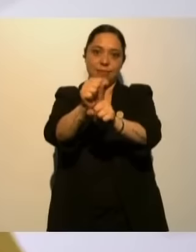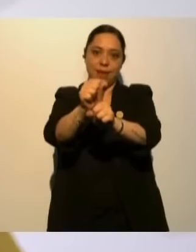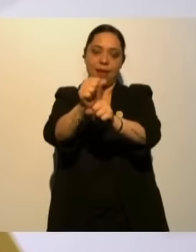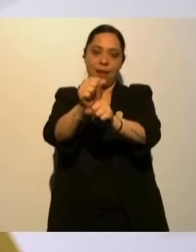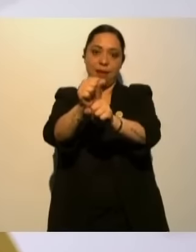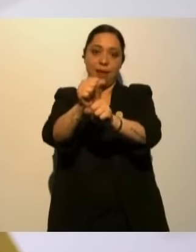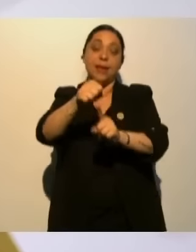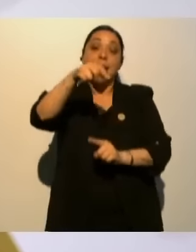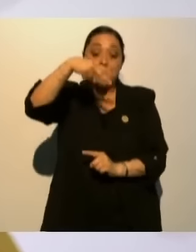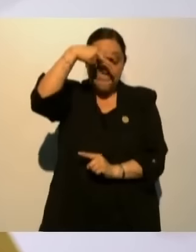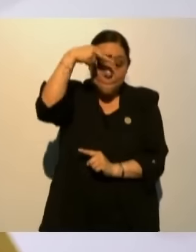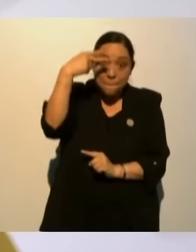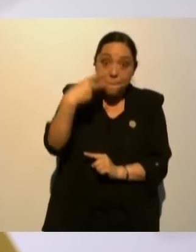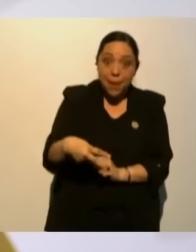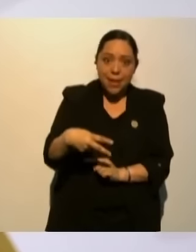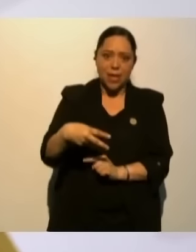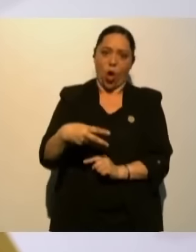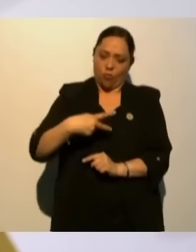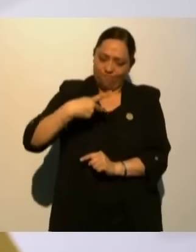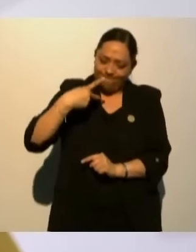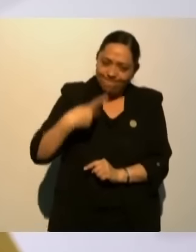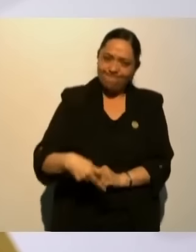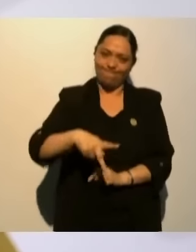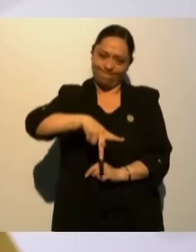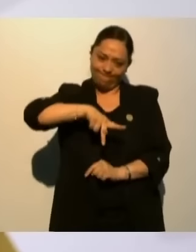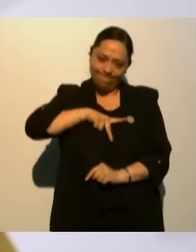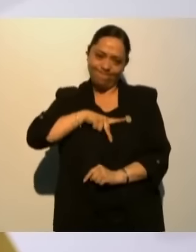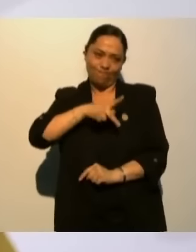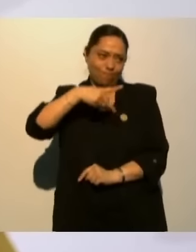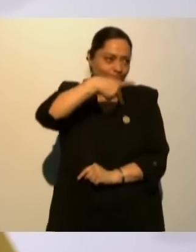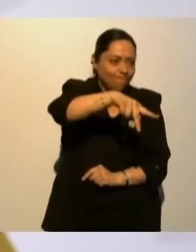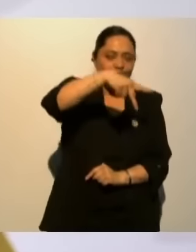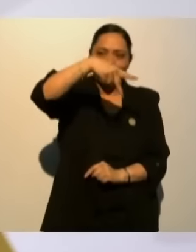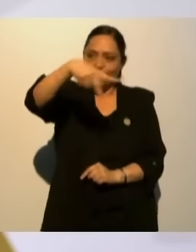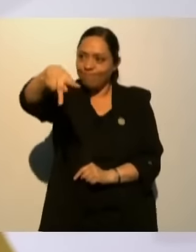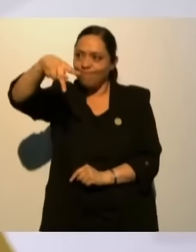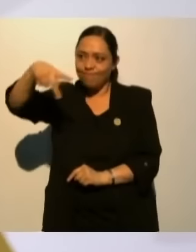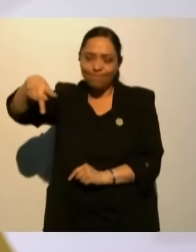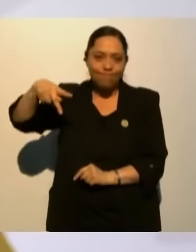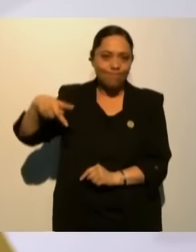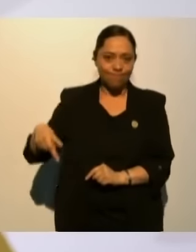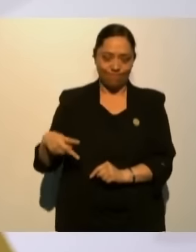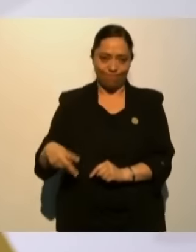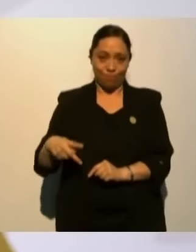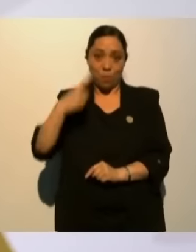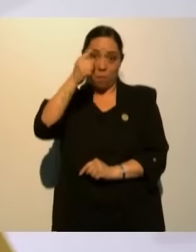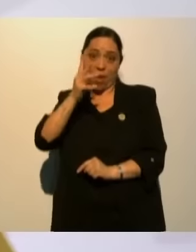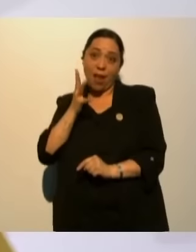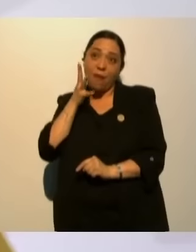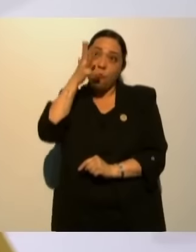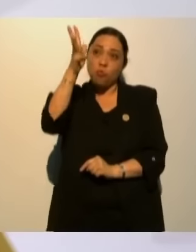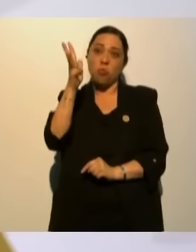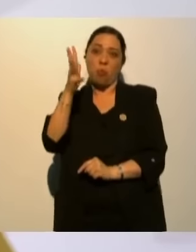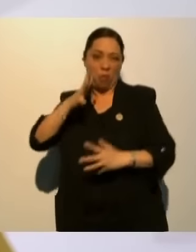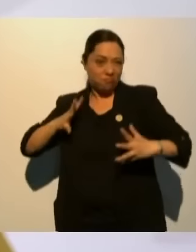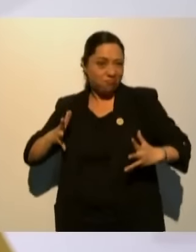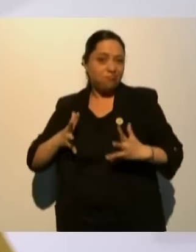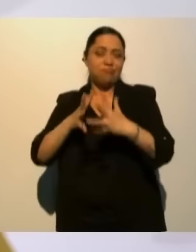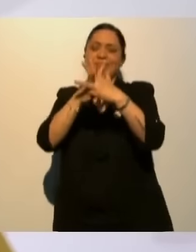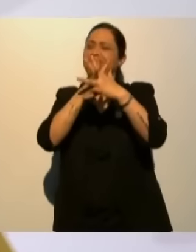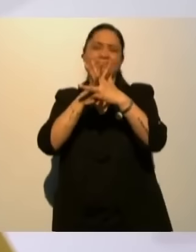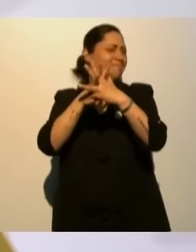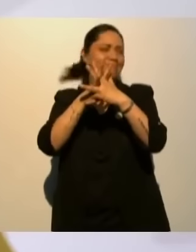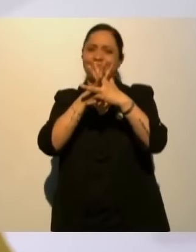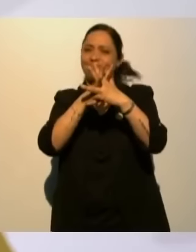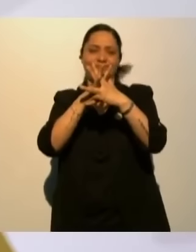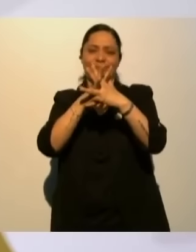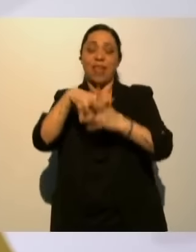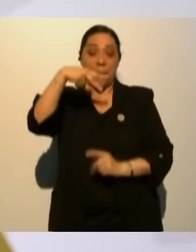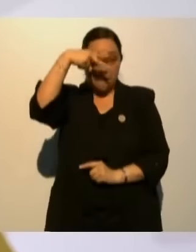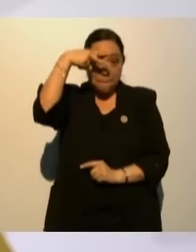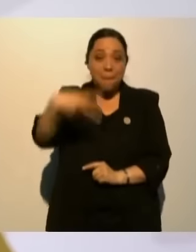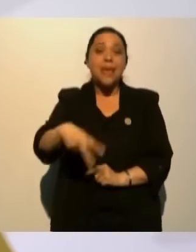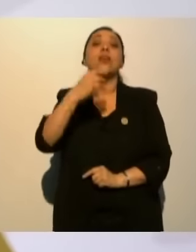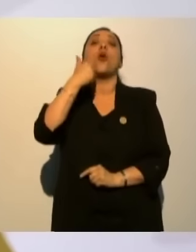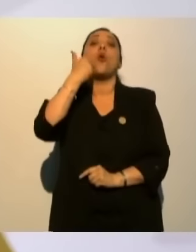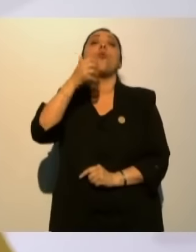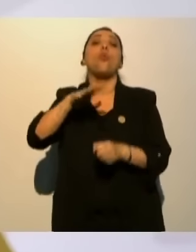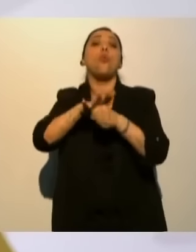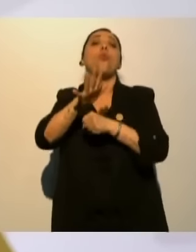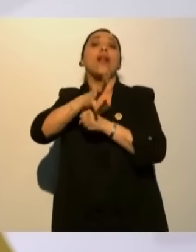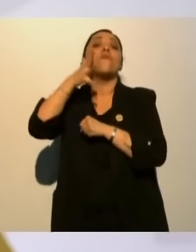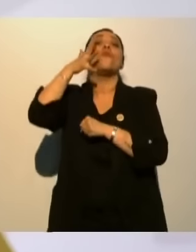México nuestro querido México no está condenado a la guerra México está destinado a la paz Estamos